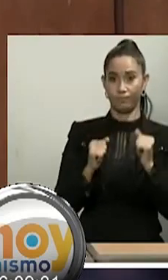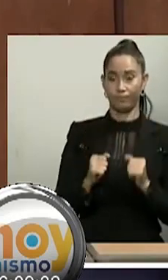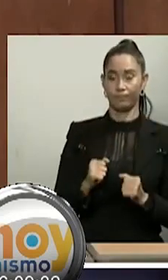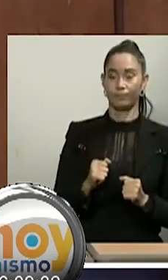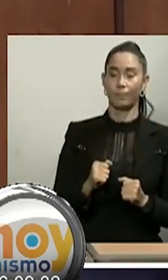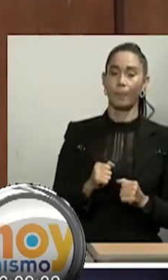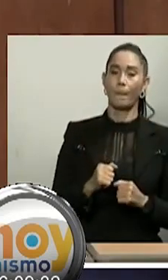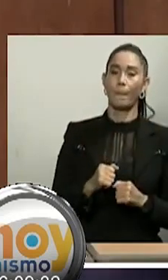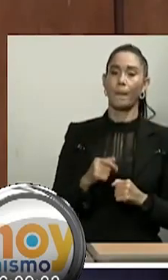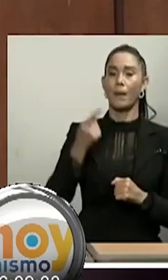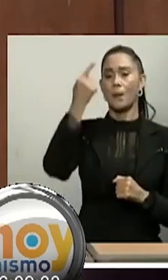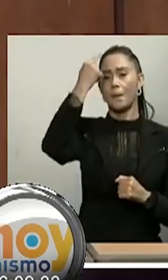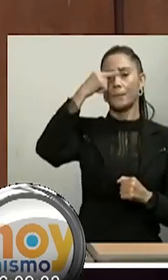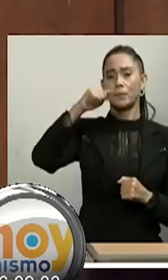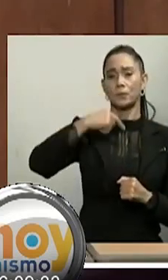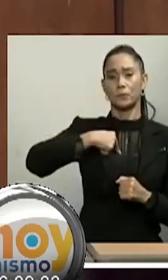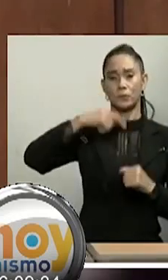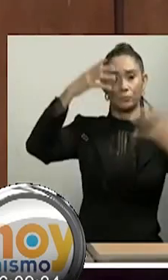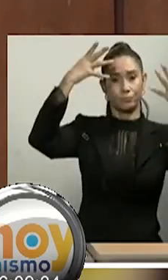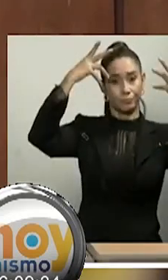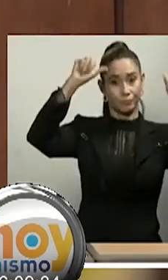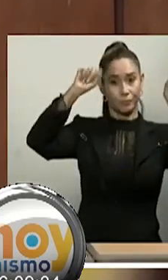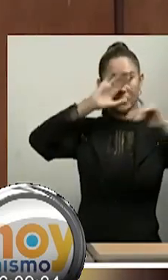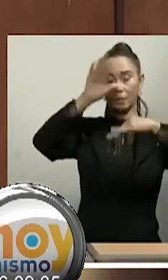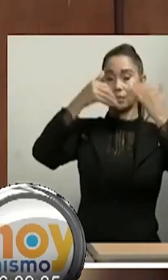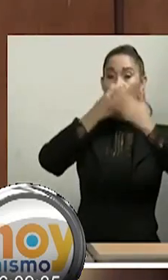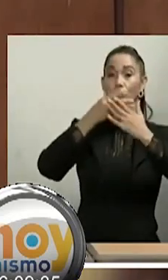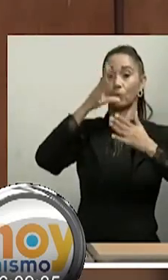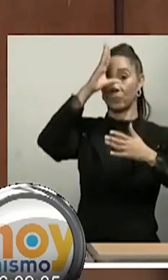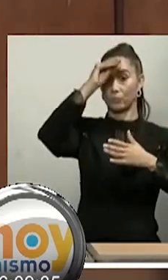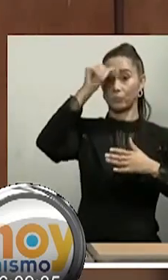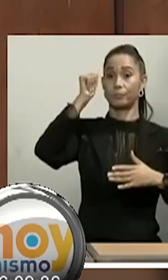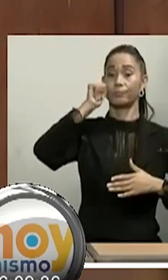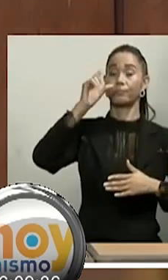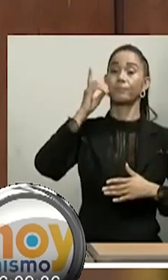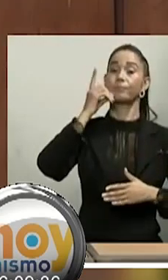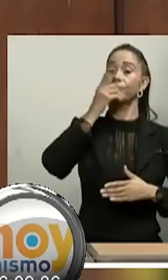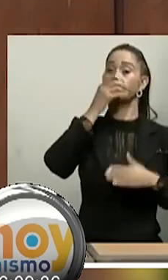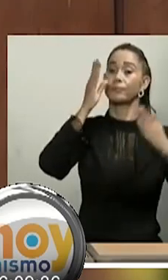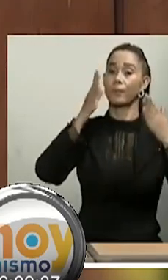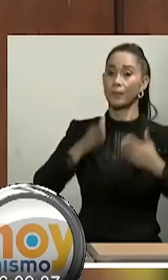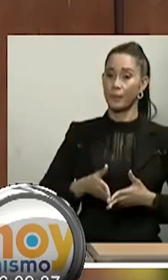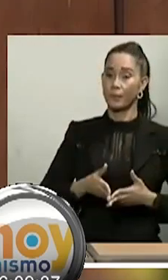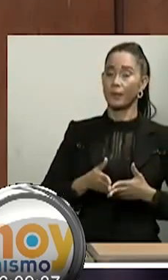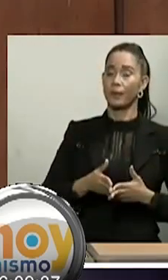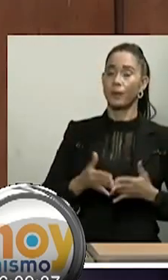peritos que se establece que el momento parejo del ano fuese el mejor momento para anunciarlo